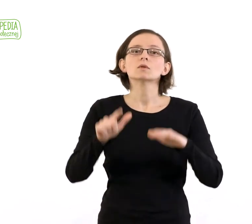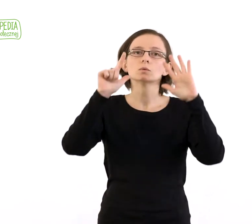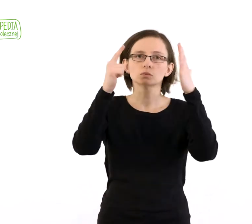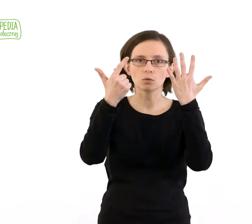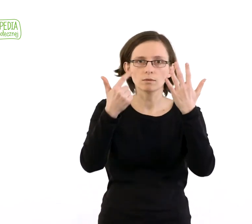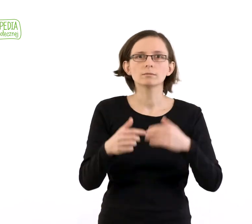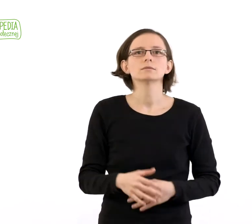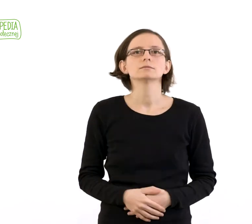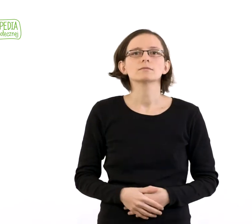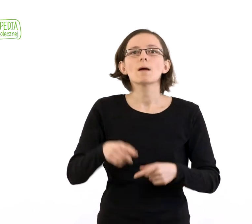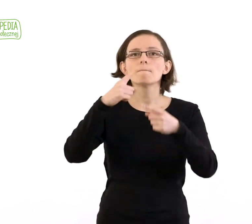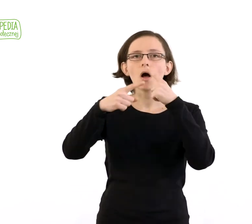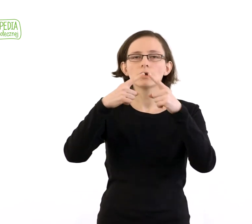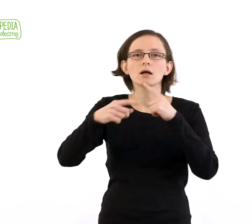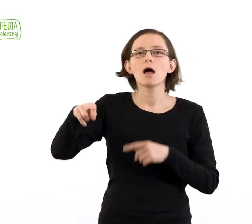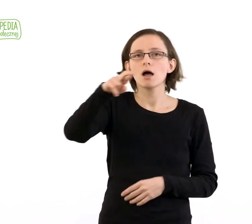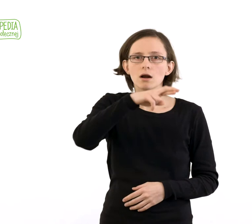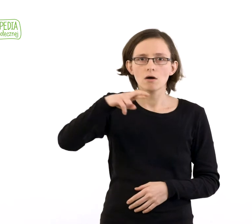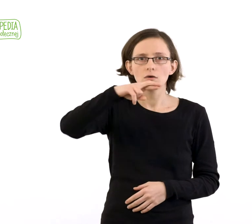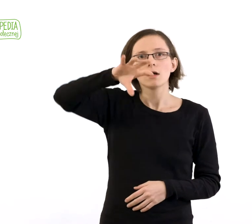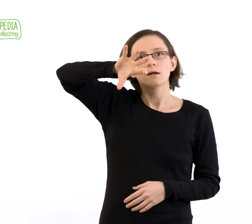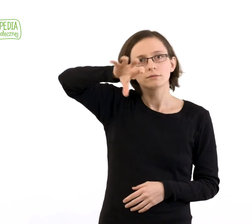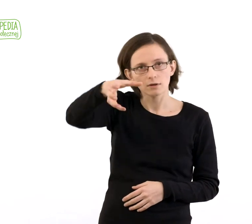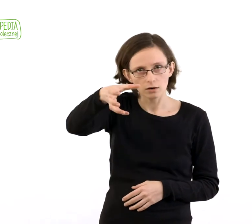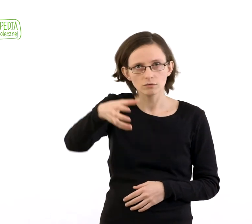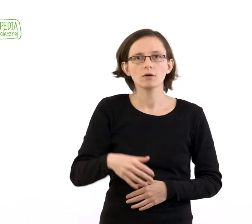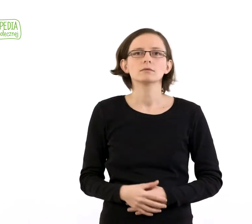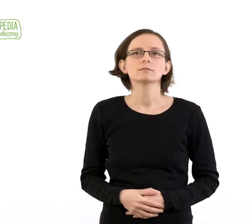7. Wymiar terytorialny polityki regionalnej